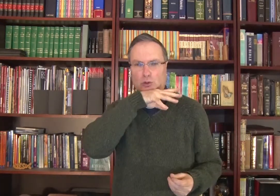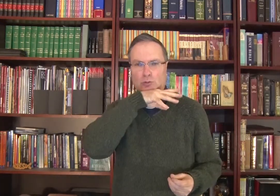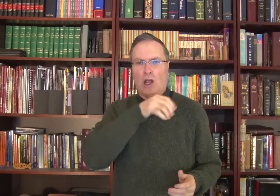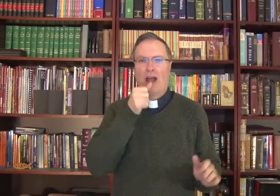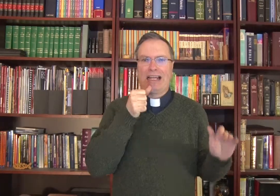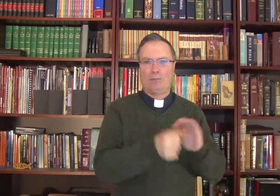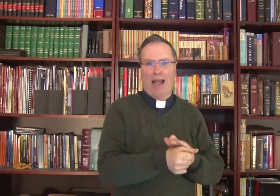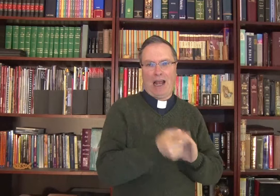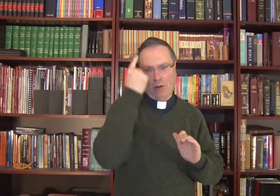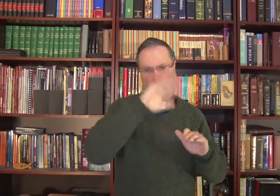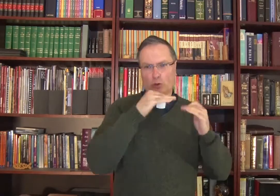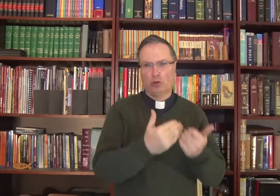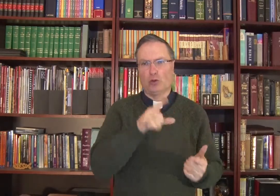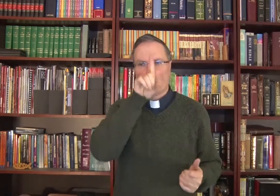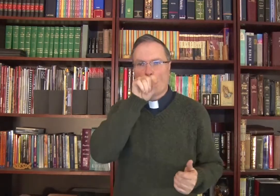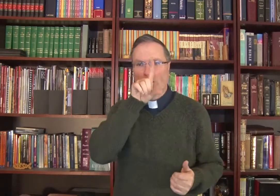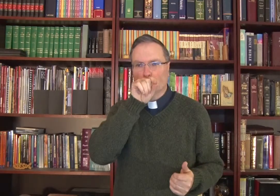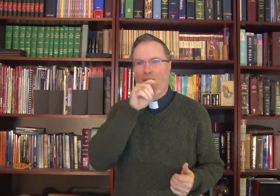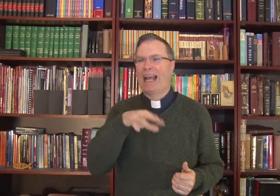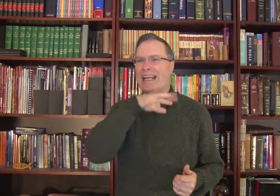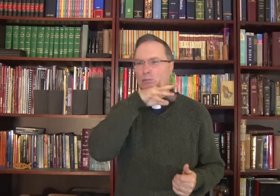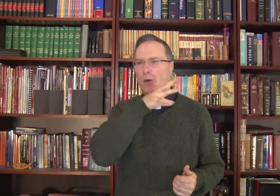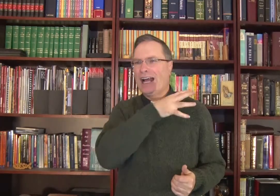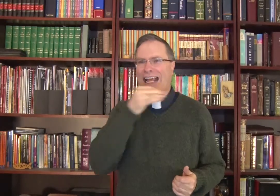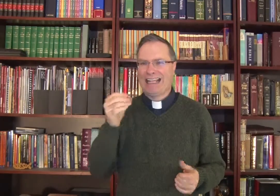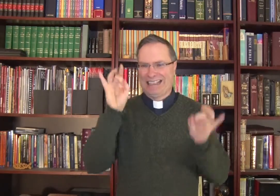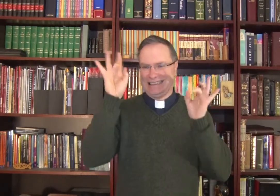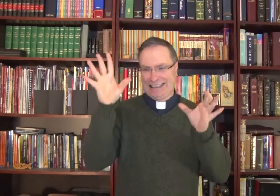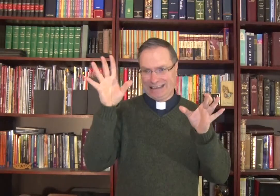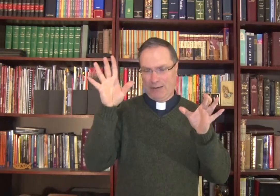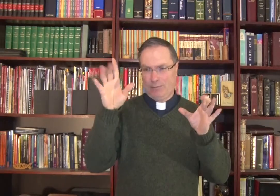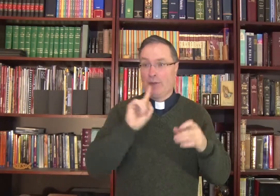un repaire pour tout oiseau impur et détestable.